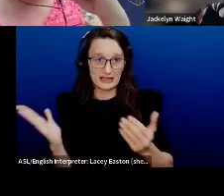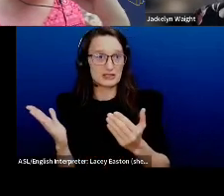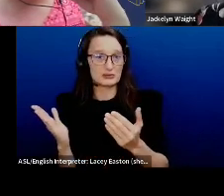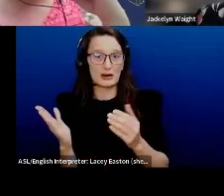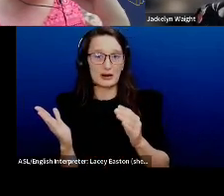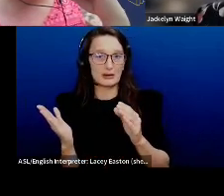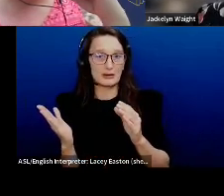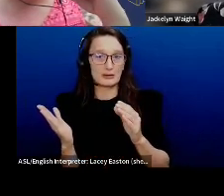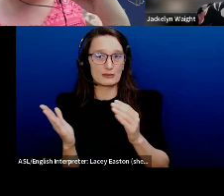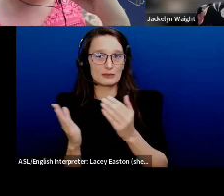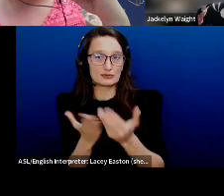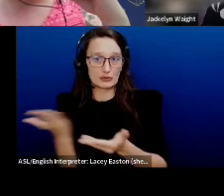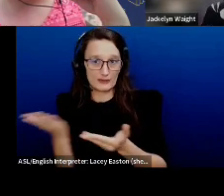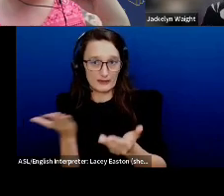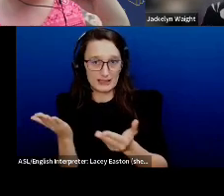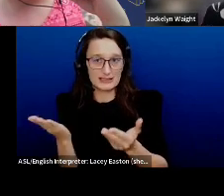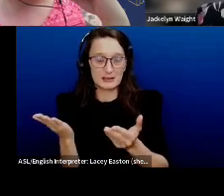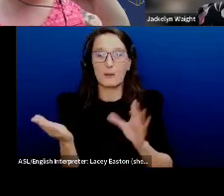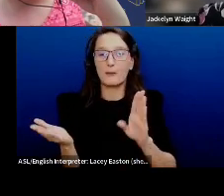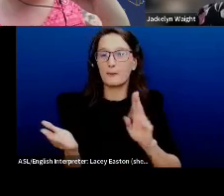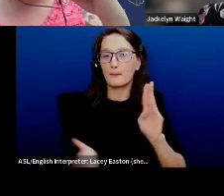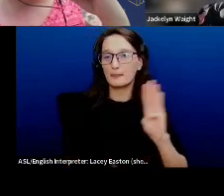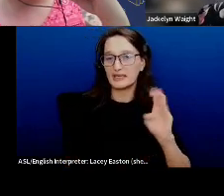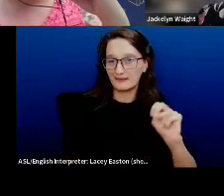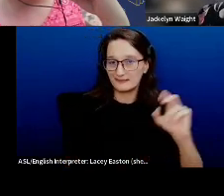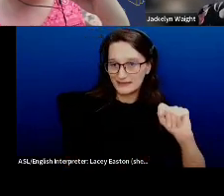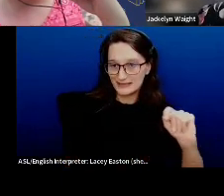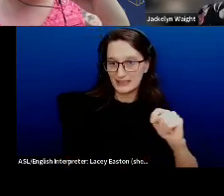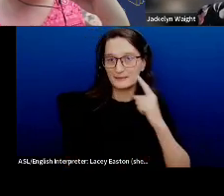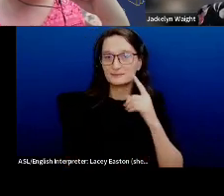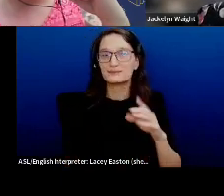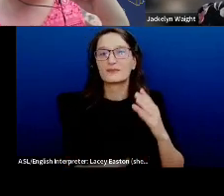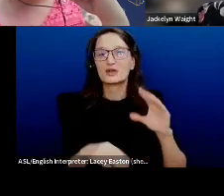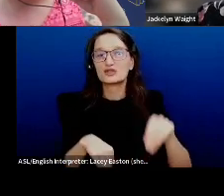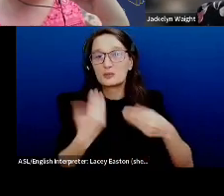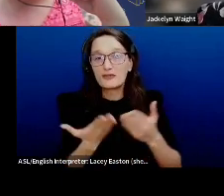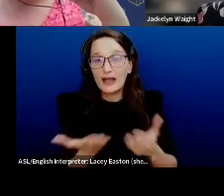Compartir materiales, proporcionar recursos y apoyarse mutuamente de forma profesional. Esto